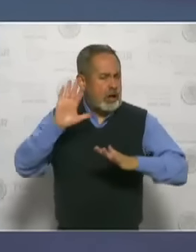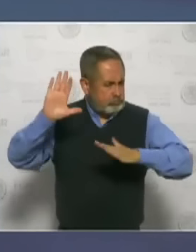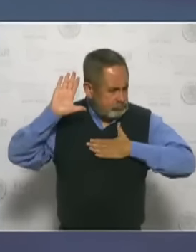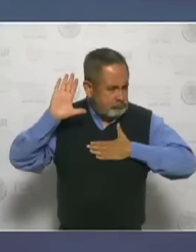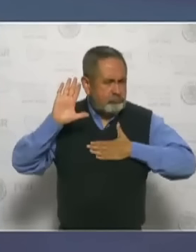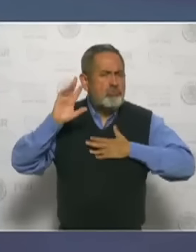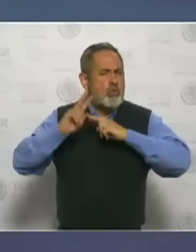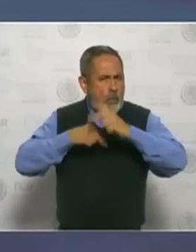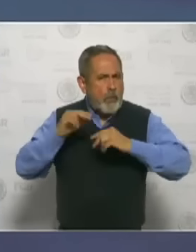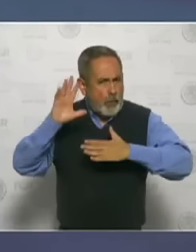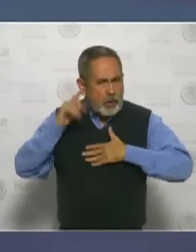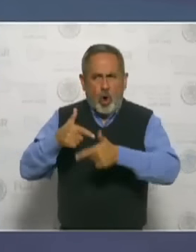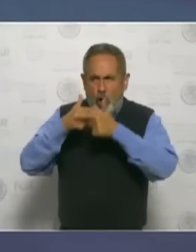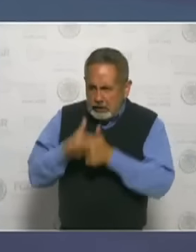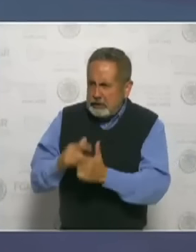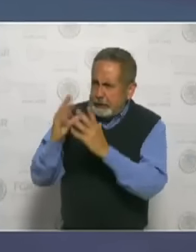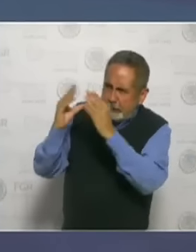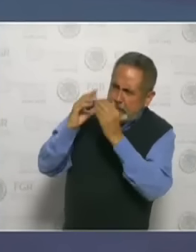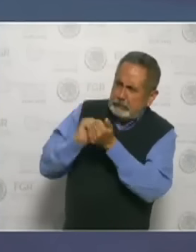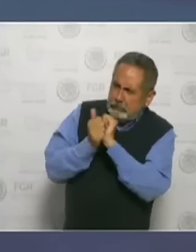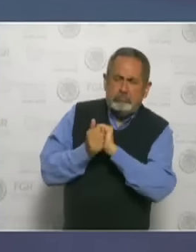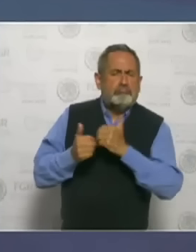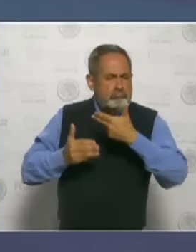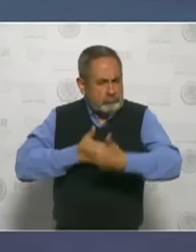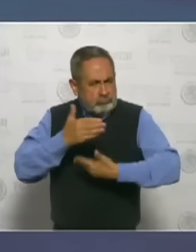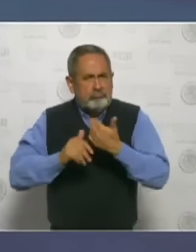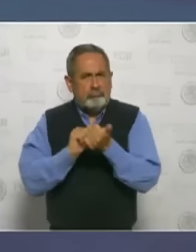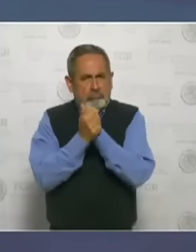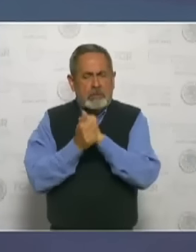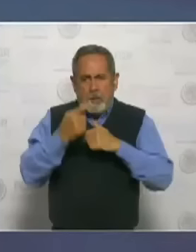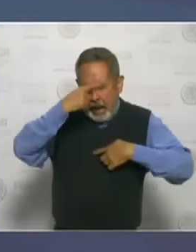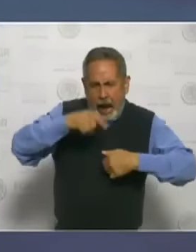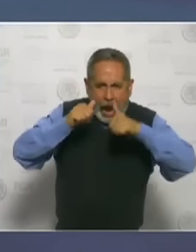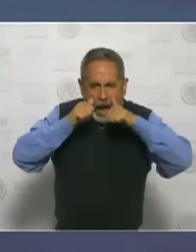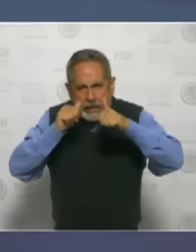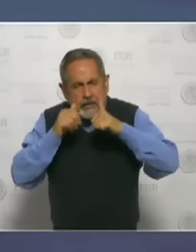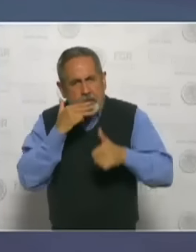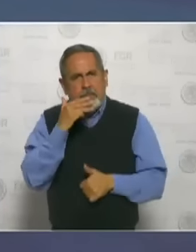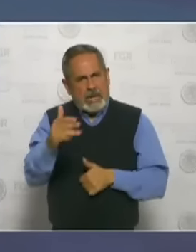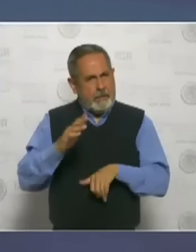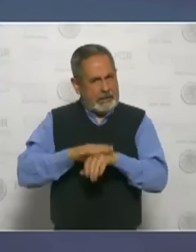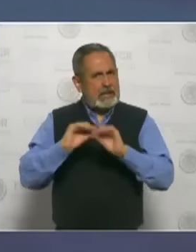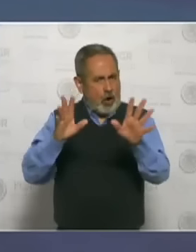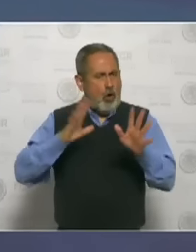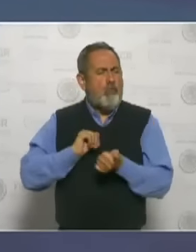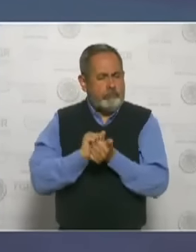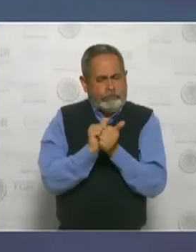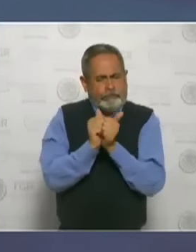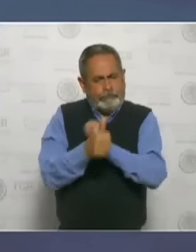fortaleciendo sus capacidades institucionales y de atender de manera puntual las preocupaciones